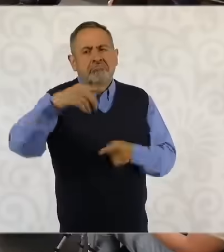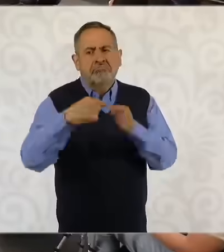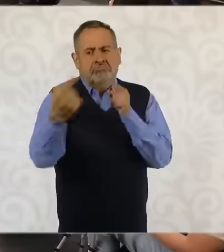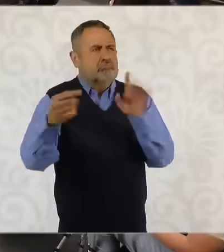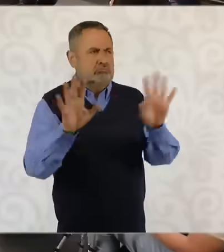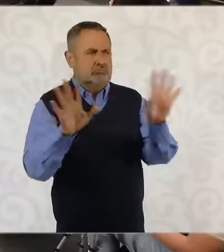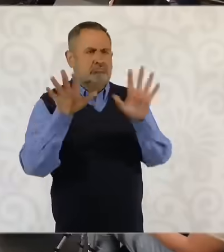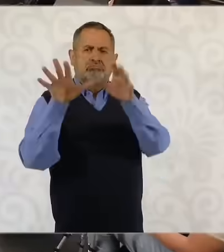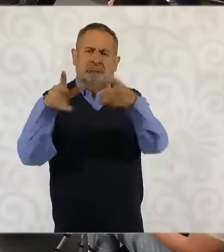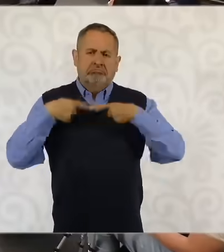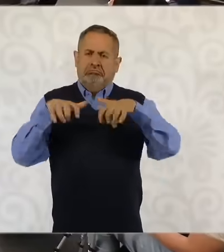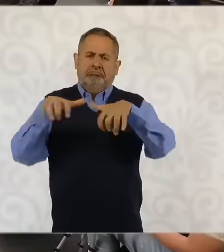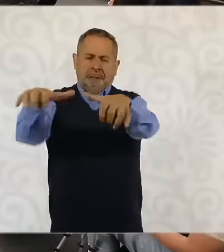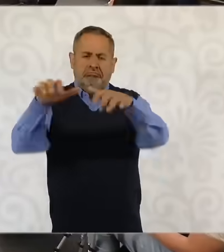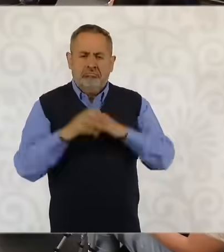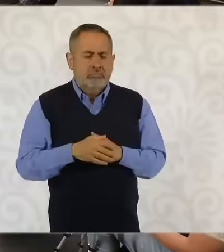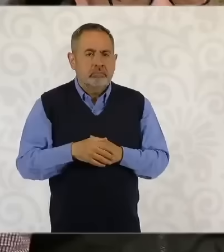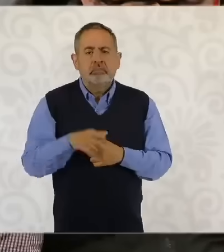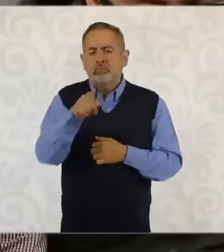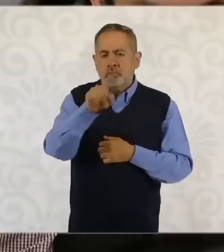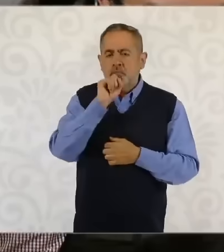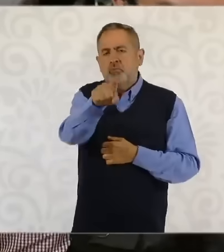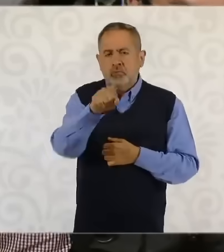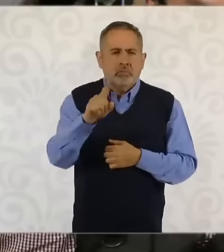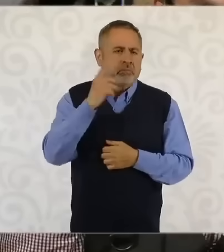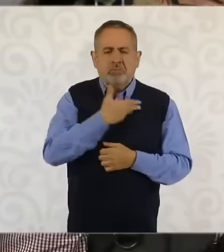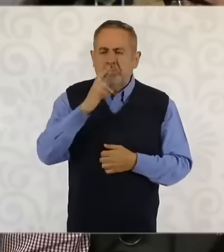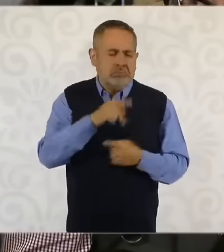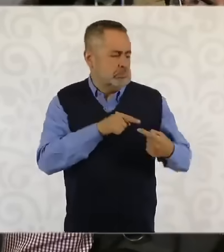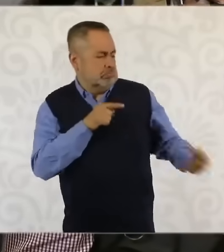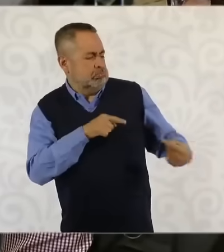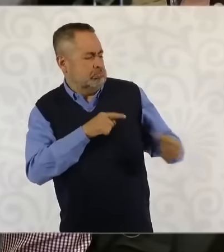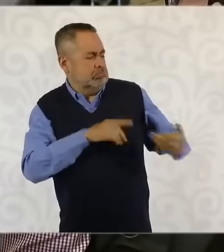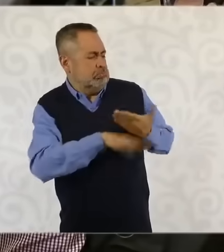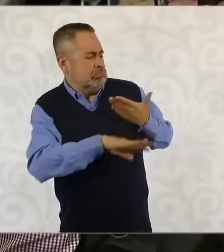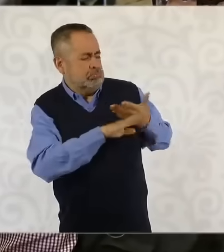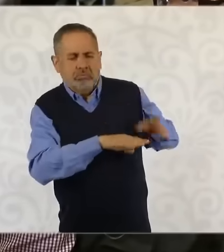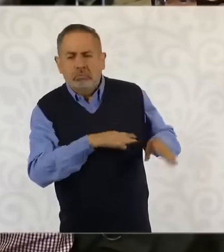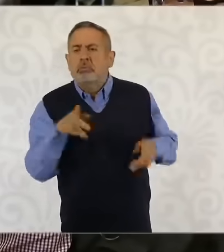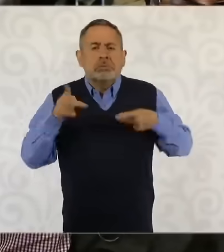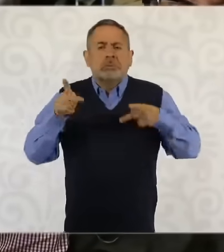usted también se ha dedicado a decir la oposición esto y me critican y todo pero ellos son aparte de